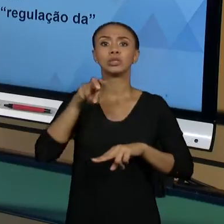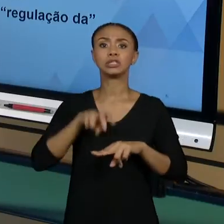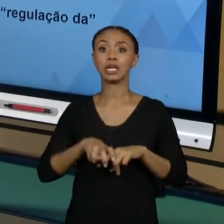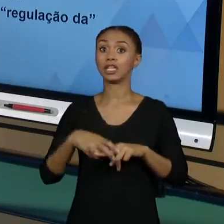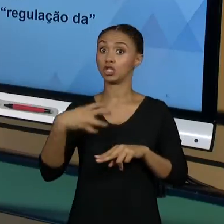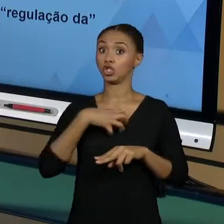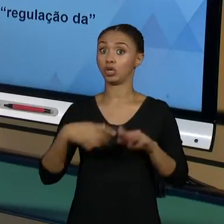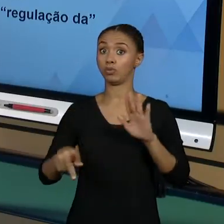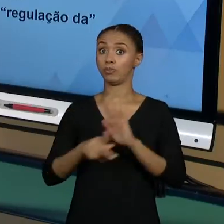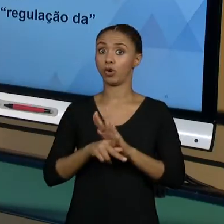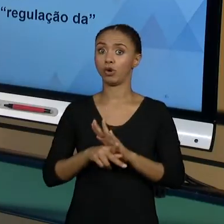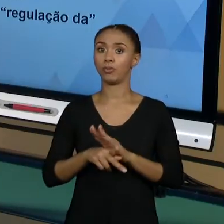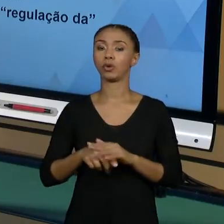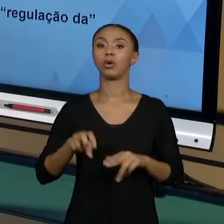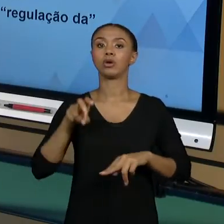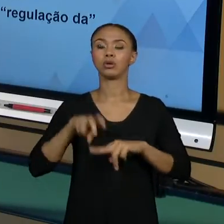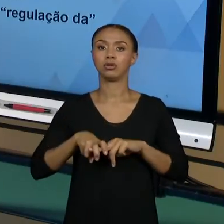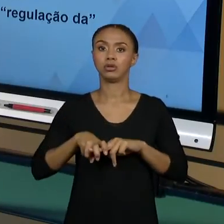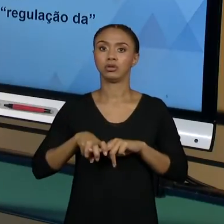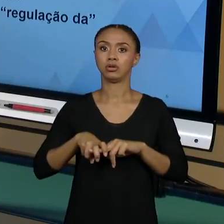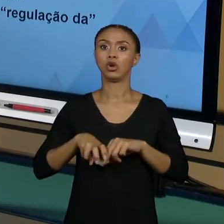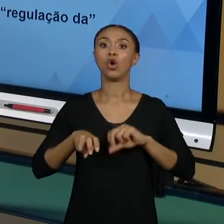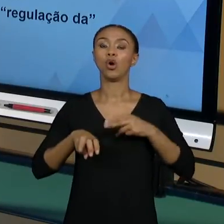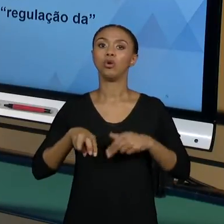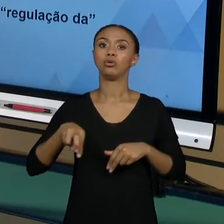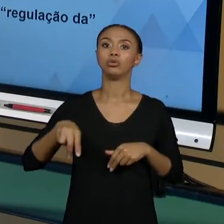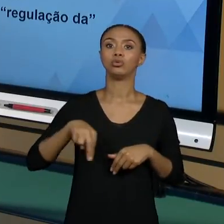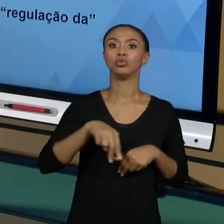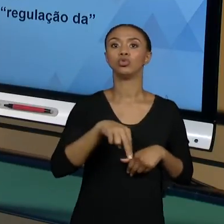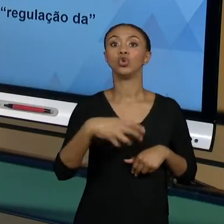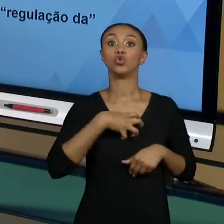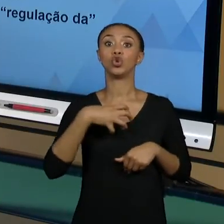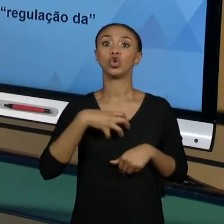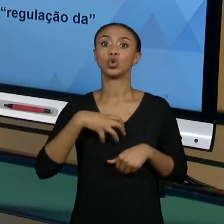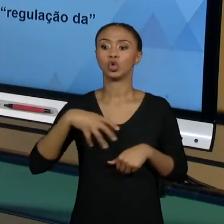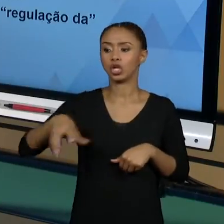DO ÔNIBUS, ELA SE DESLOCA DENTRO DO TRANSPORTE DE UMA CERTA MANEIRA, ELA SINALIZA DE UMA CERTA